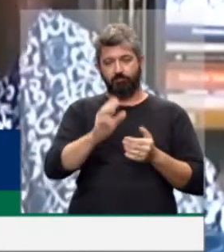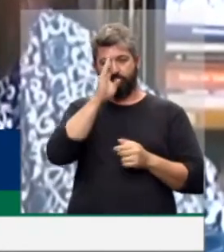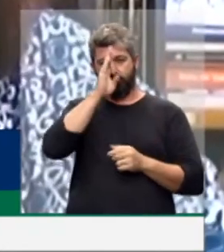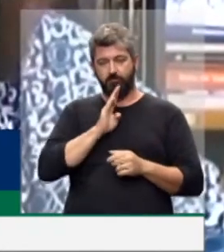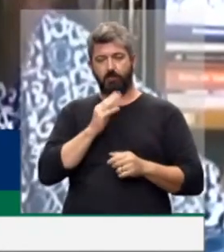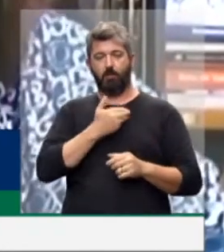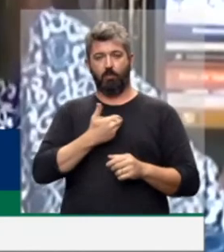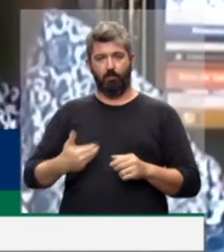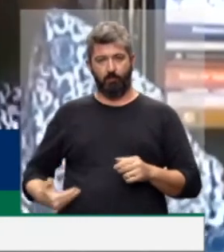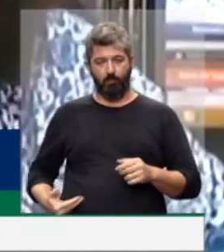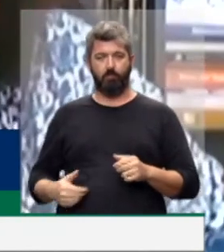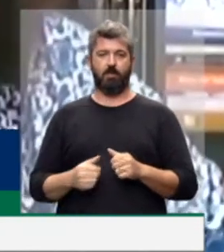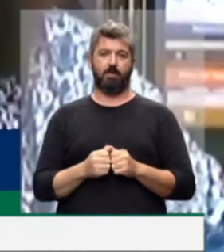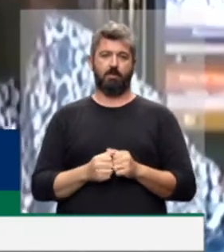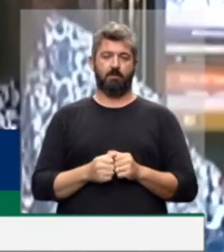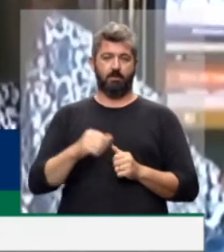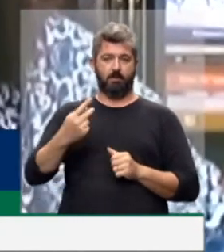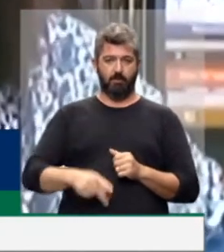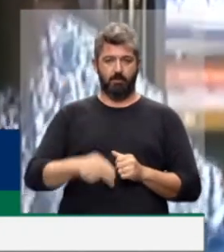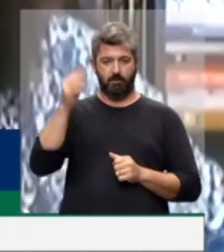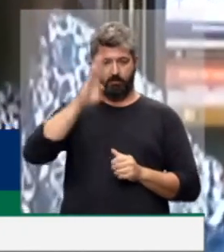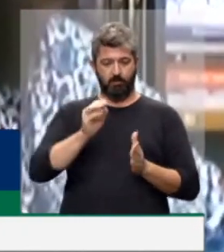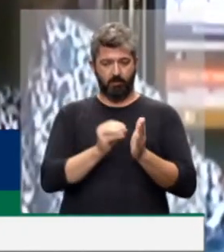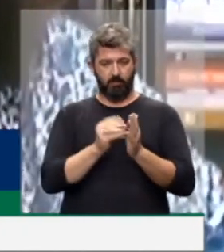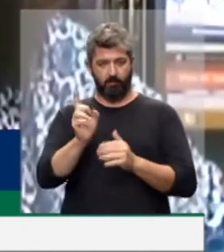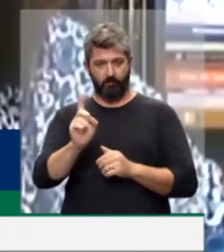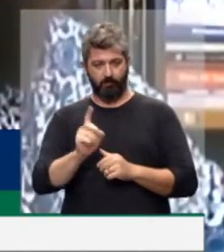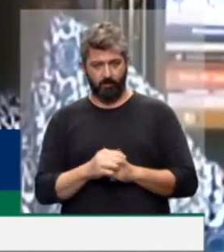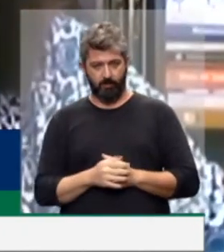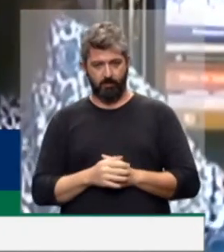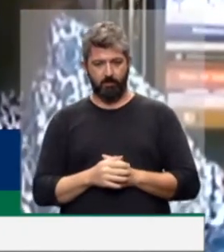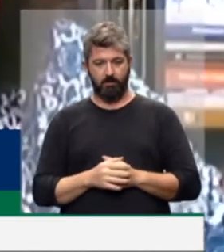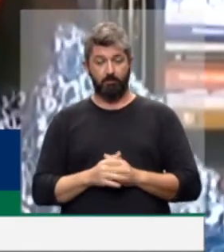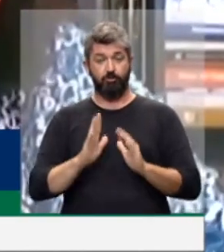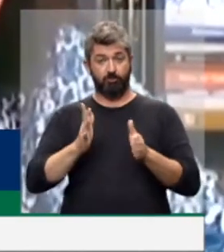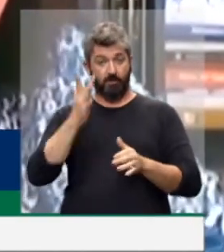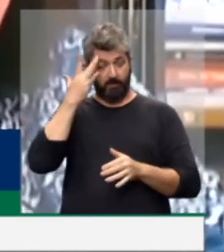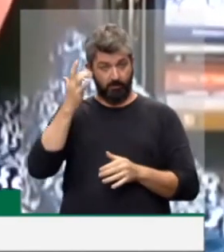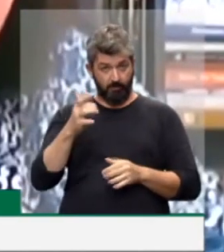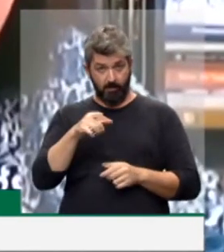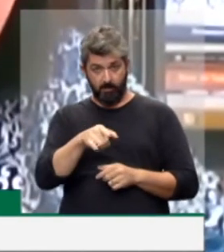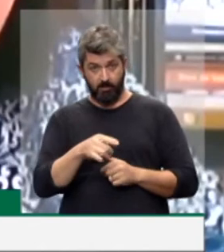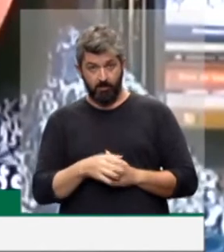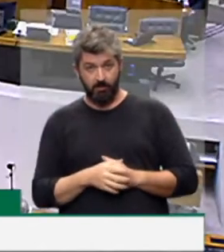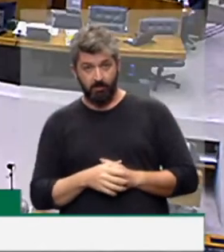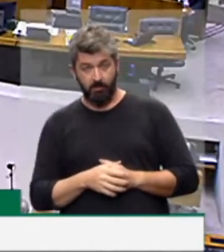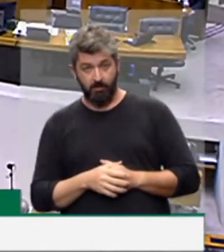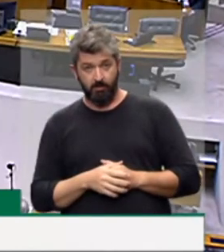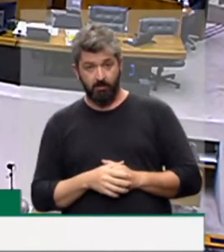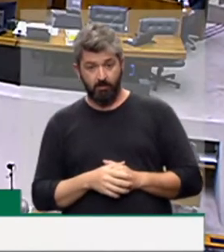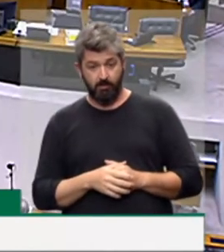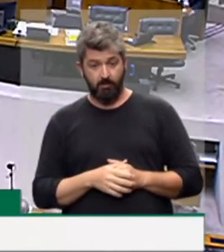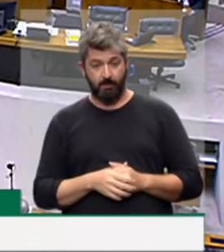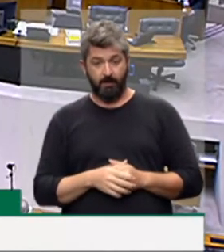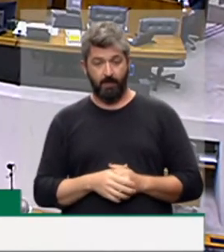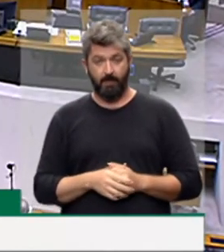DO SENADO, PARA GARANTIR A REGULAMENTAÇÃO E QUE OS RECURSOS PARA A EDUCAÇÃO PÚBLICA E GRATUITA NA ESCOLA PÚBLICA BRASILEIRA NÃO FALTEM. ESTÁ NA PAUTA DE